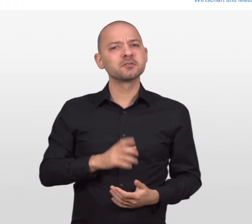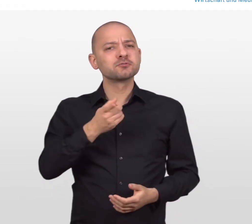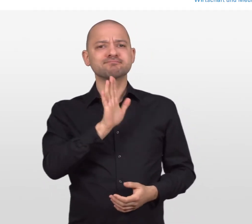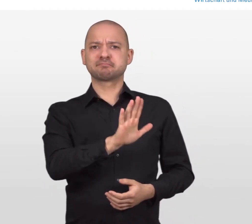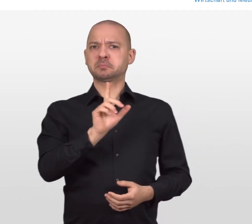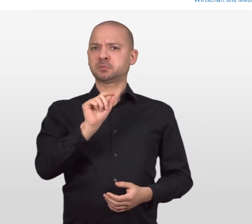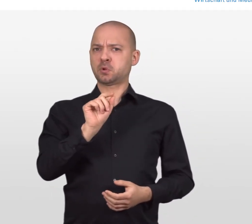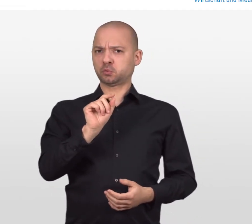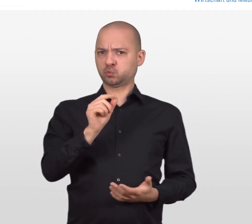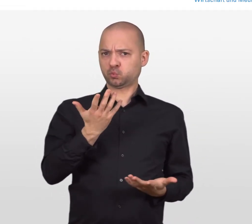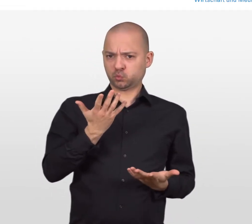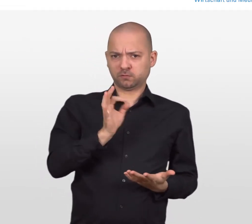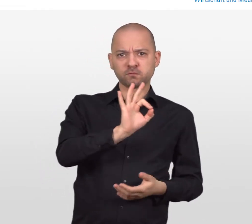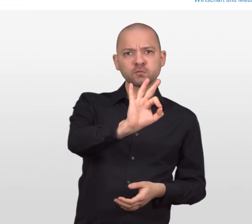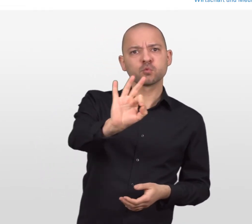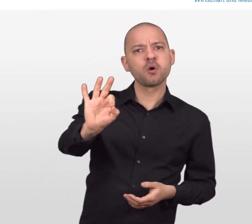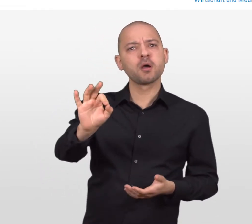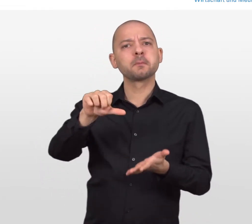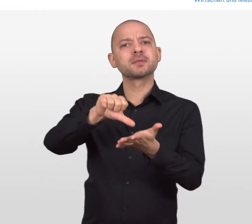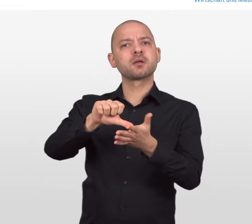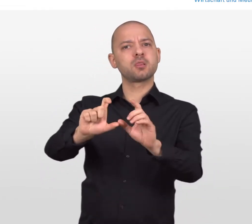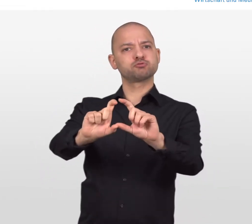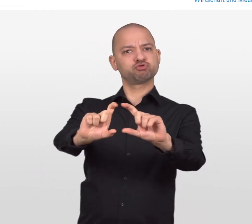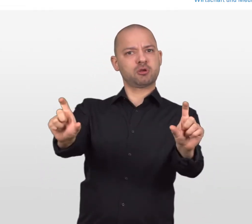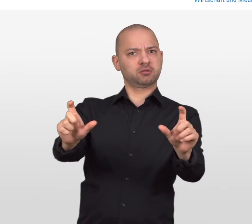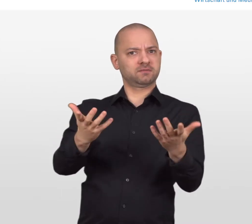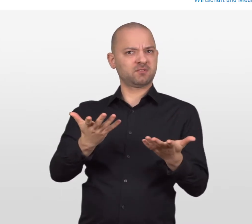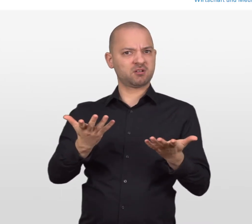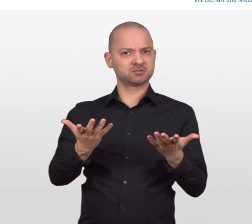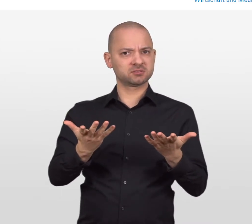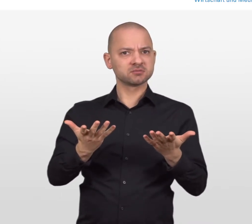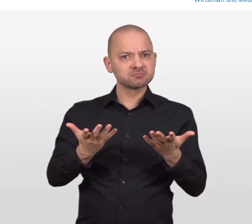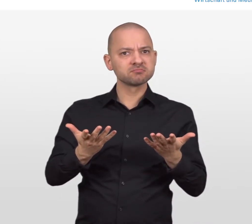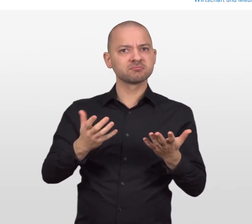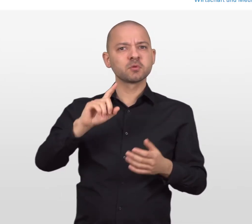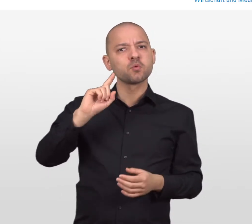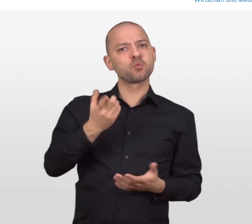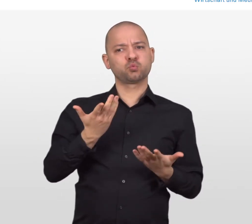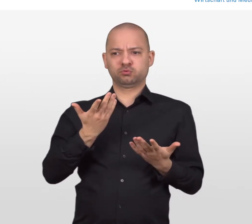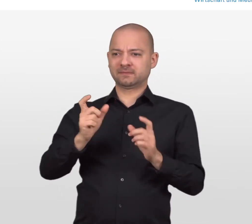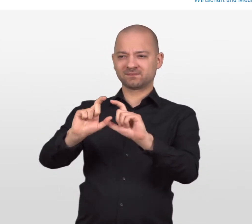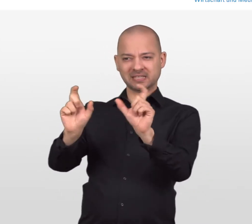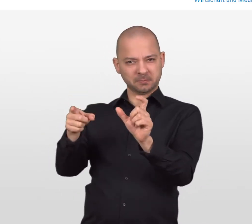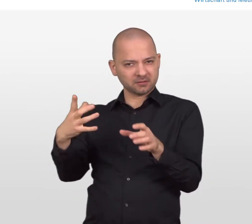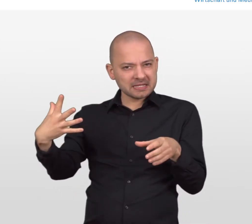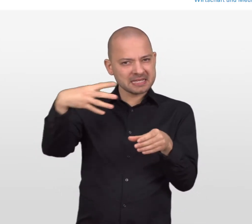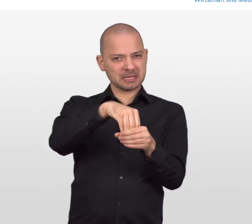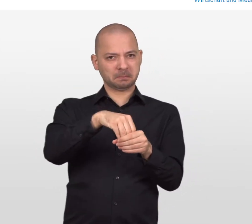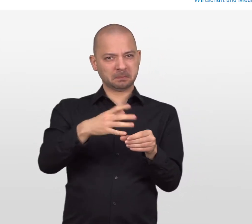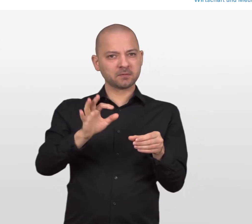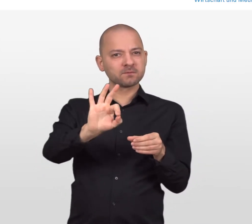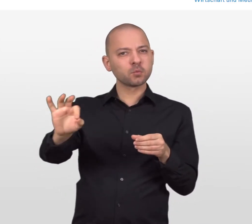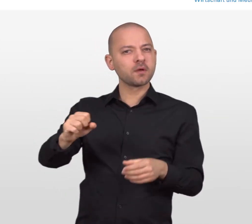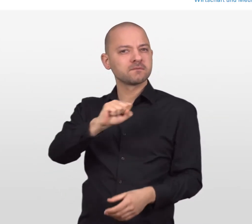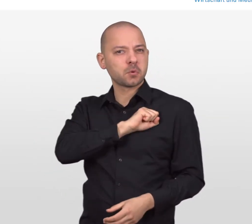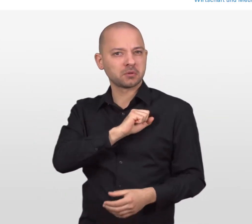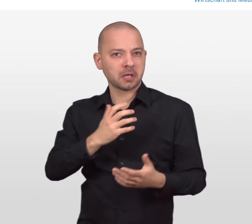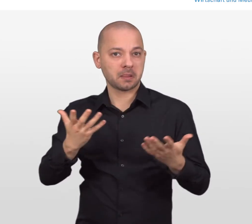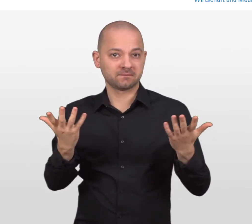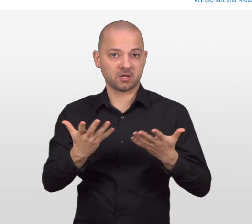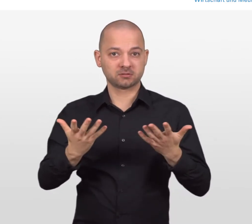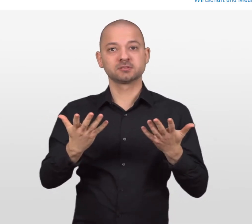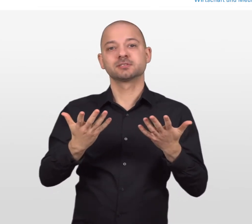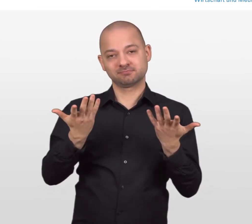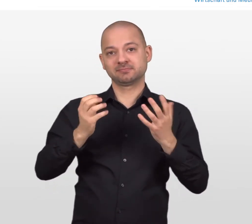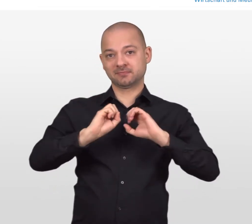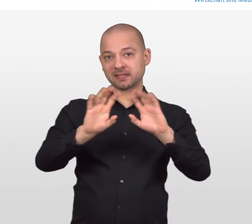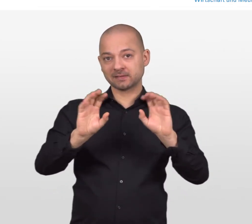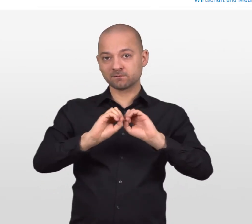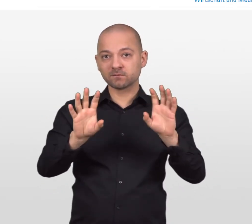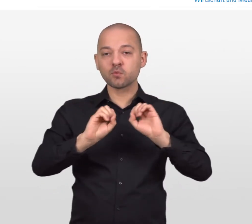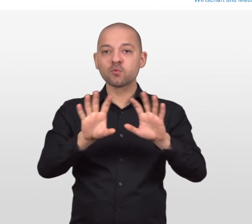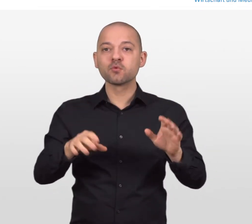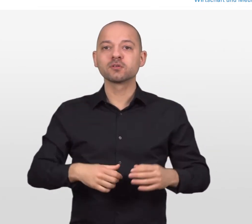ihre Bedeutung für den Mittelstand und die Vorteile für teilnehmende Unternehmen.